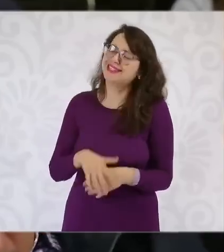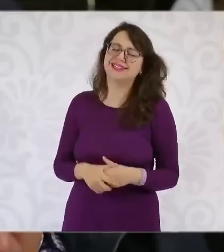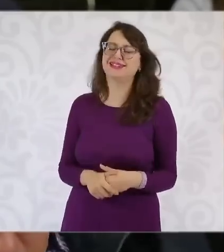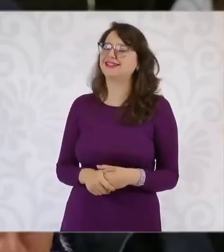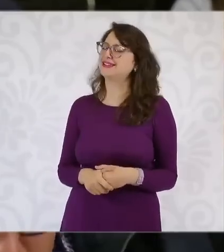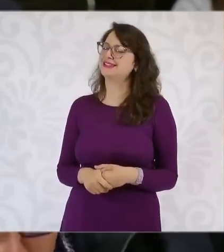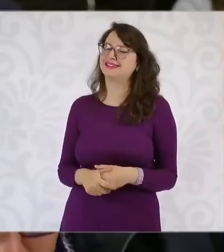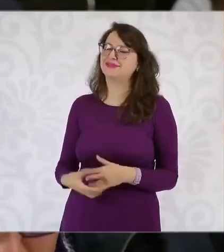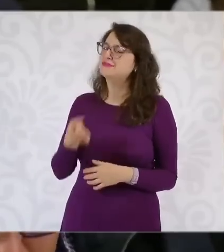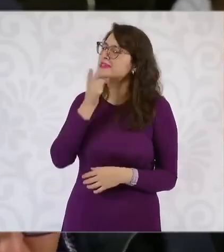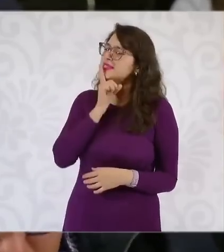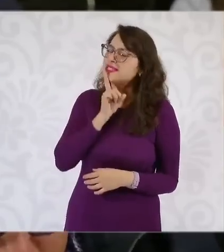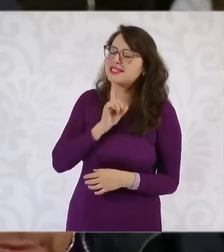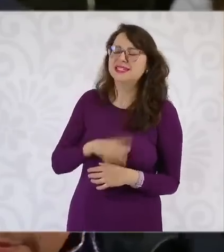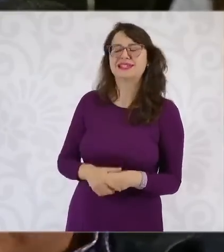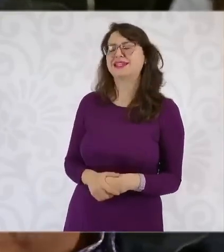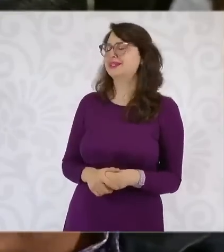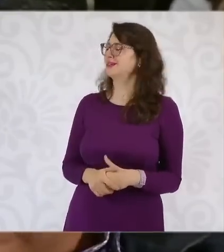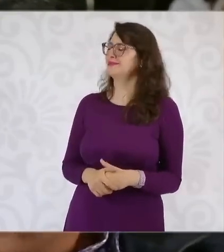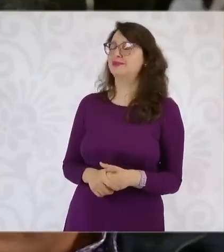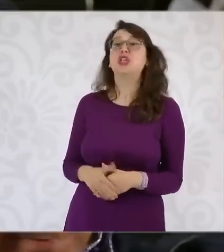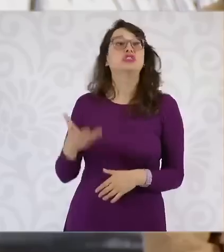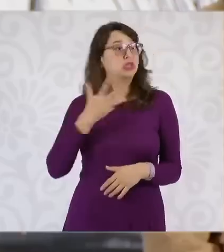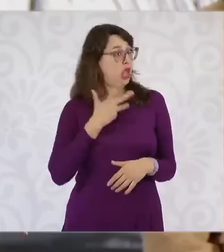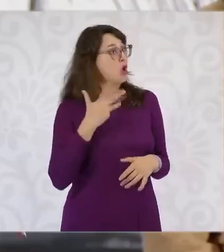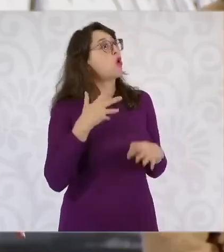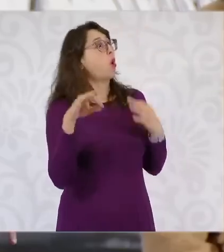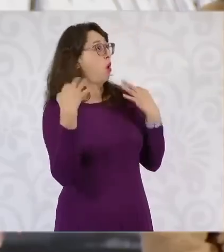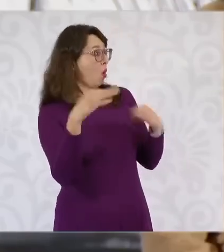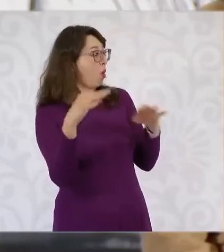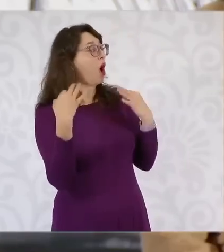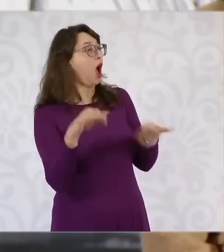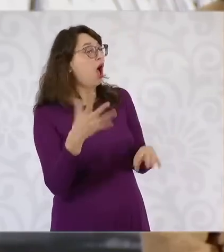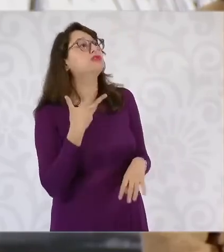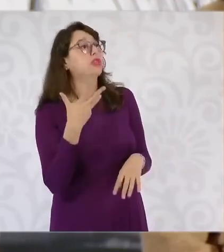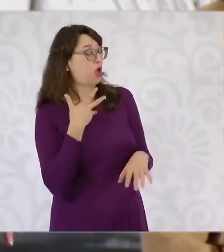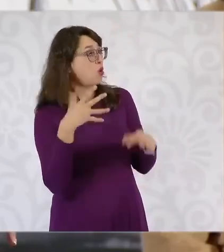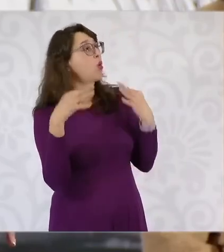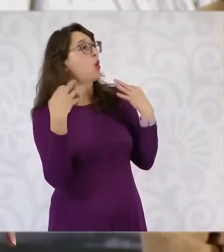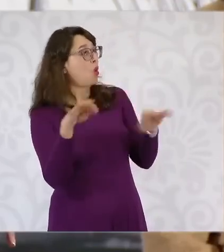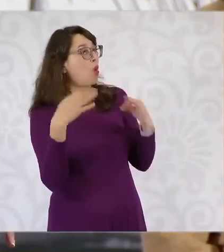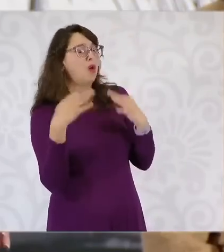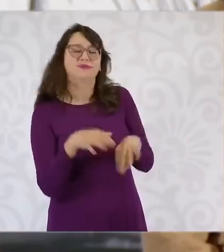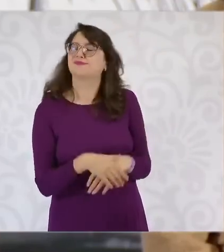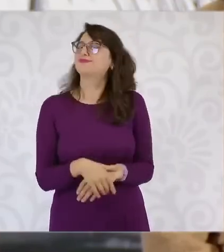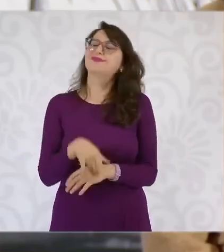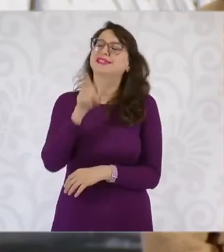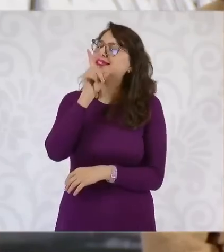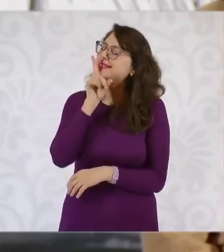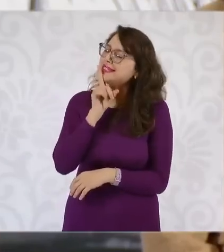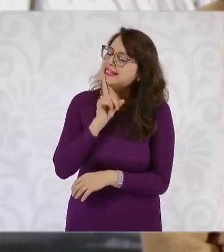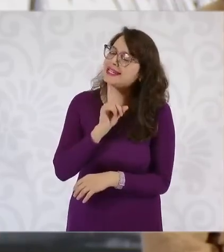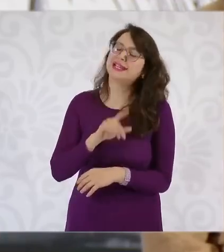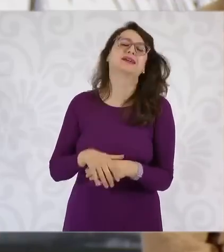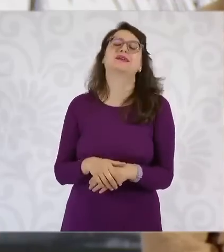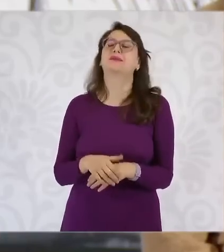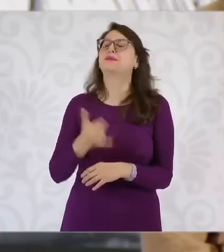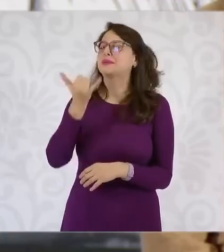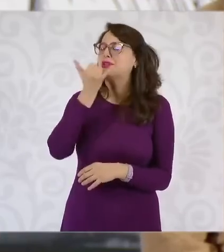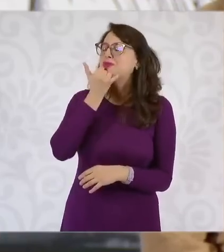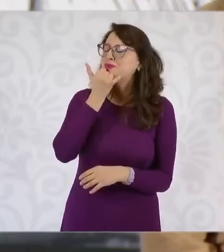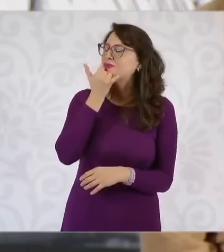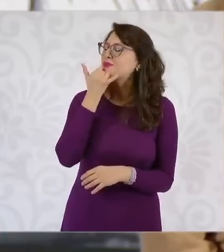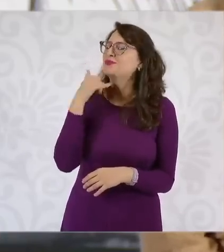esas hilas pero no es cierto Está mal la página de es cier con todo gusto el próximo martes